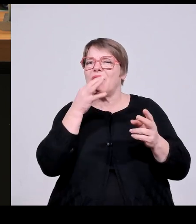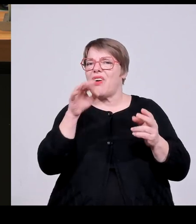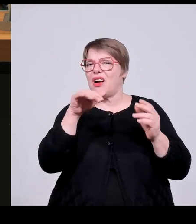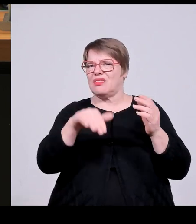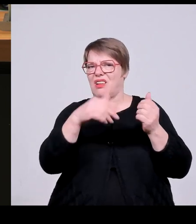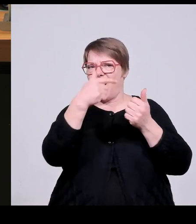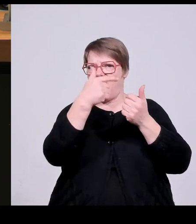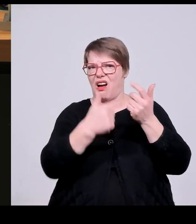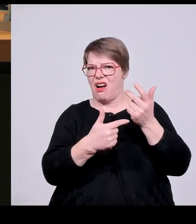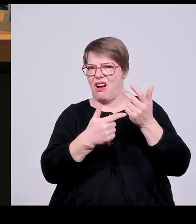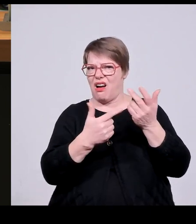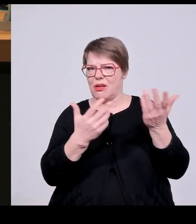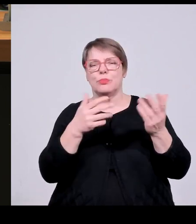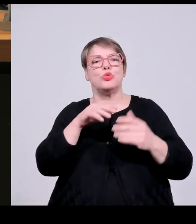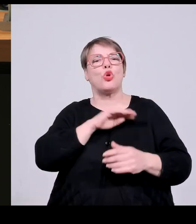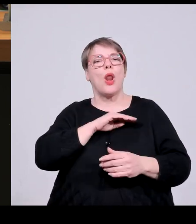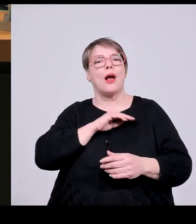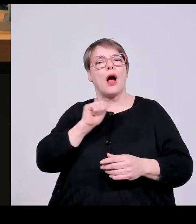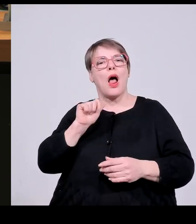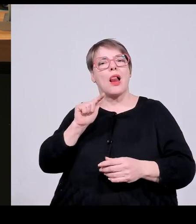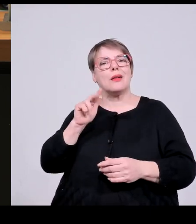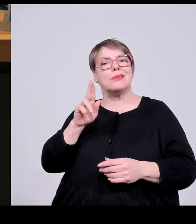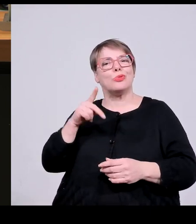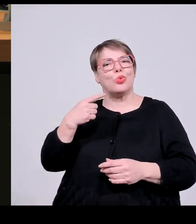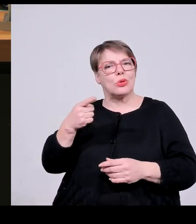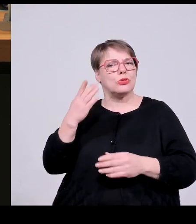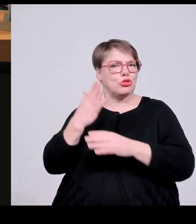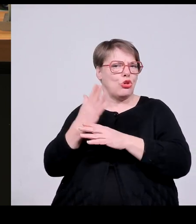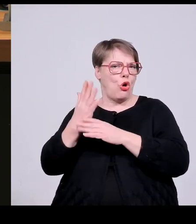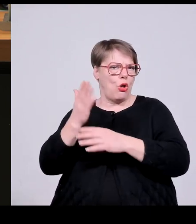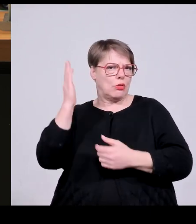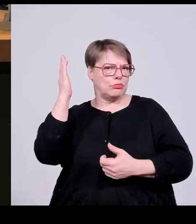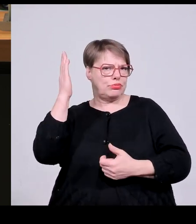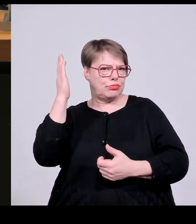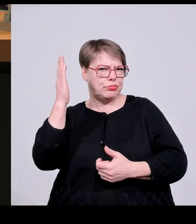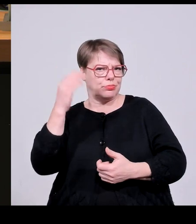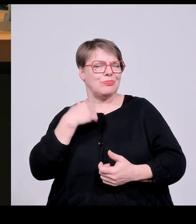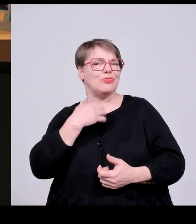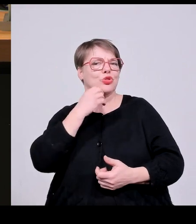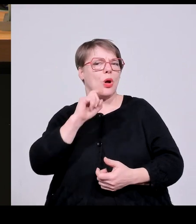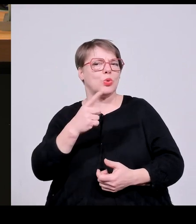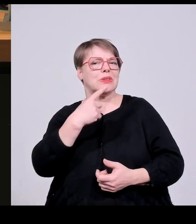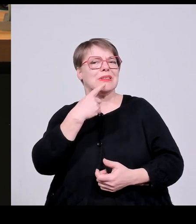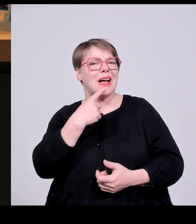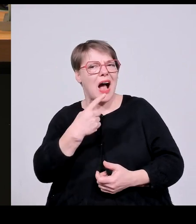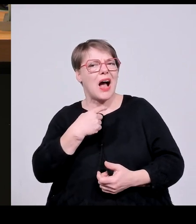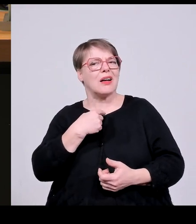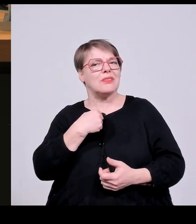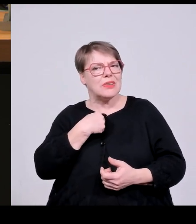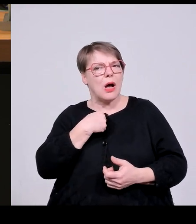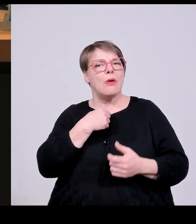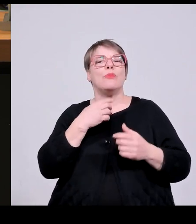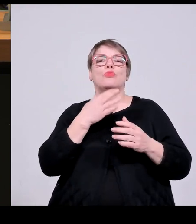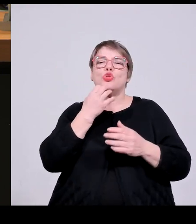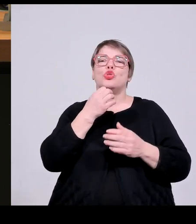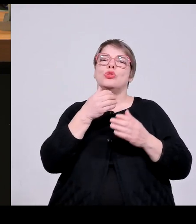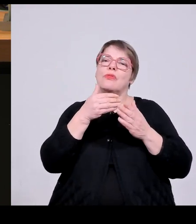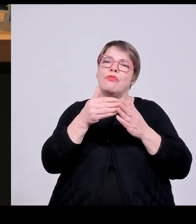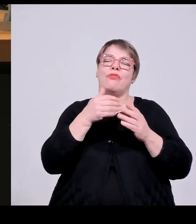Deswegen lassen Sie uns das konnte konsequent durchsetzen. Wir als Linke sagen ganz klar: Wir müssen die Kleingärten